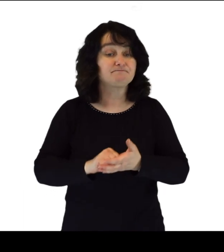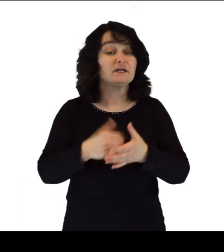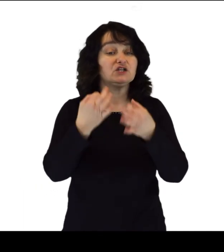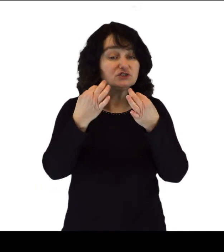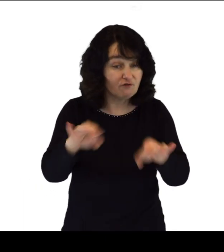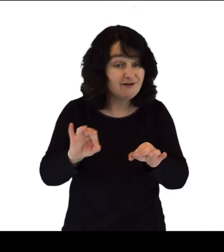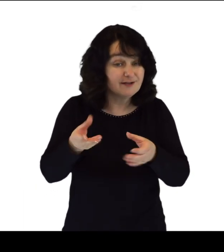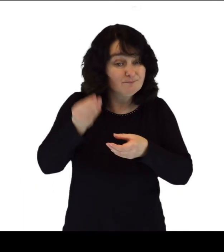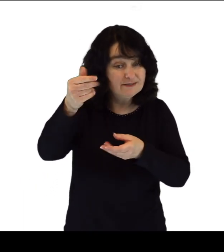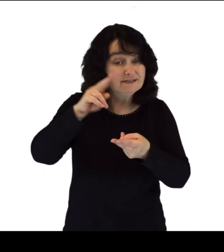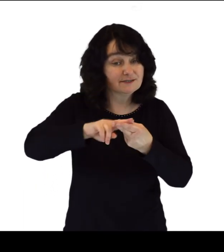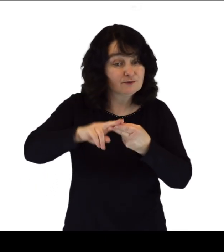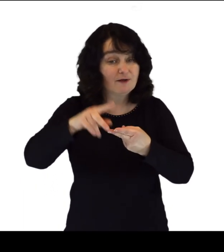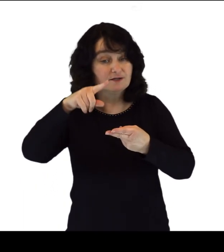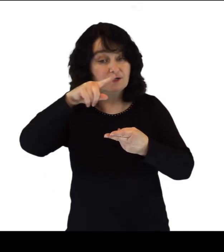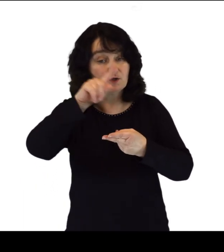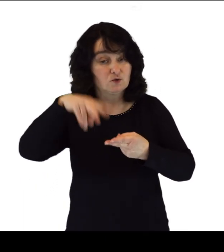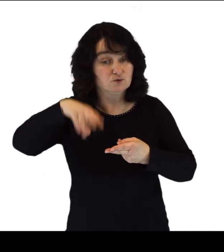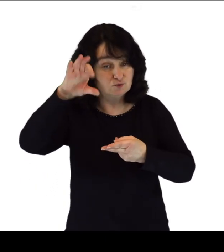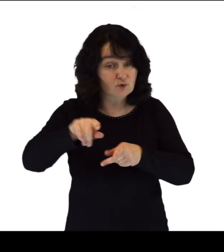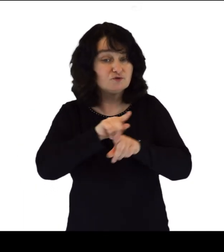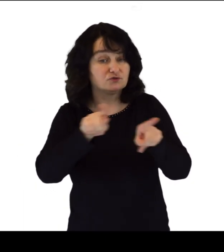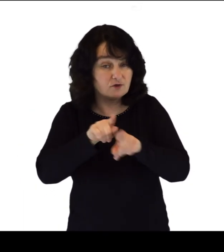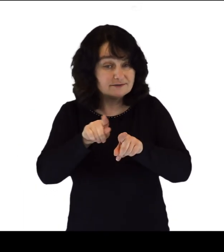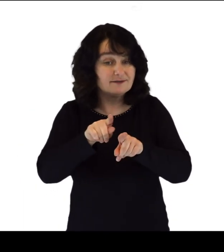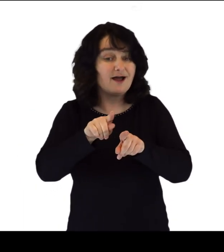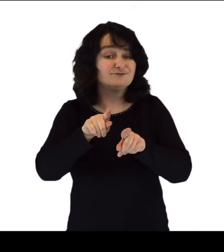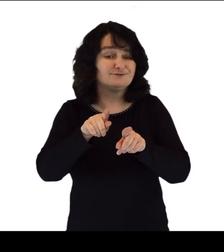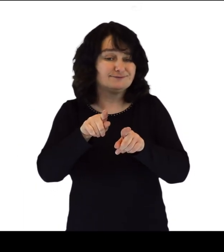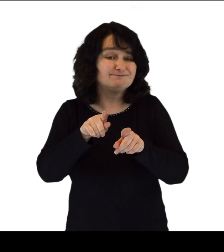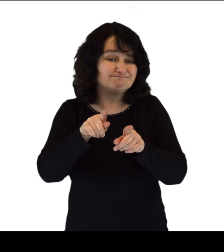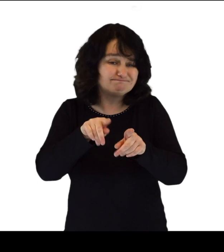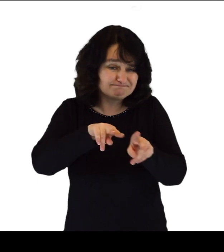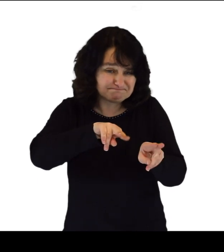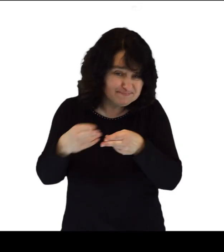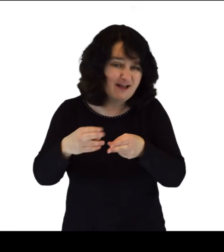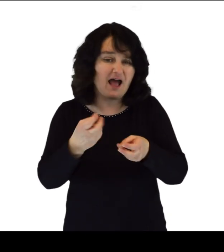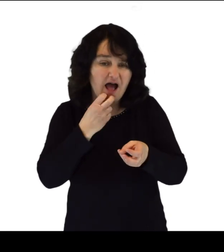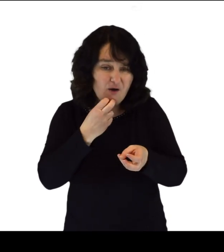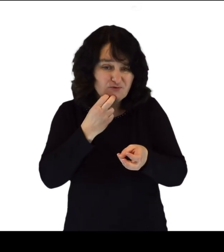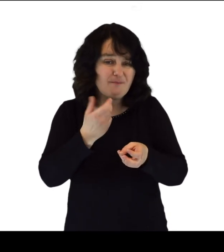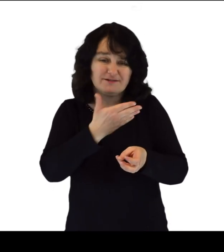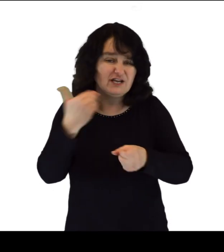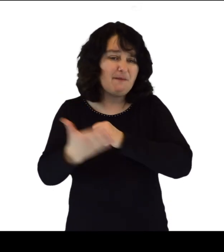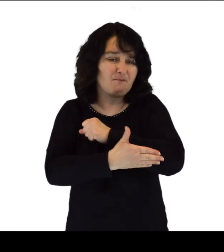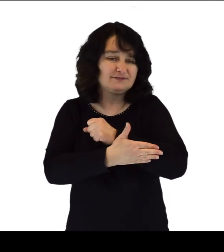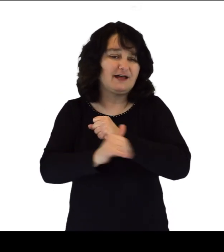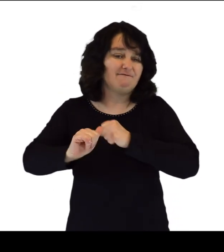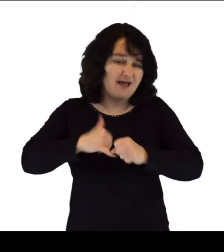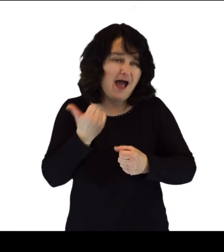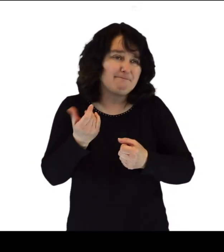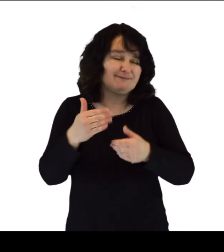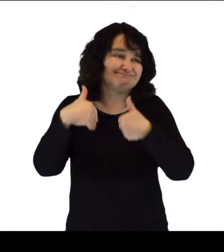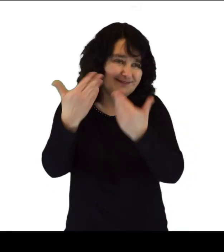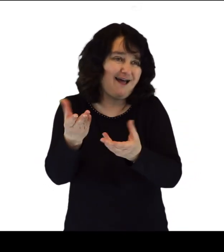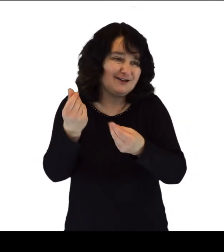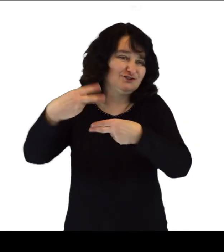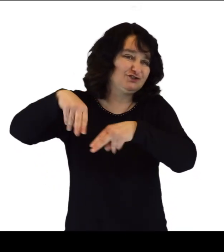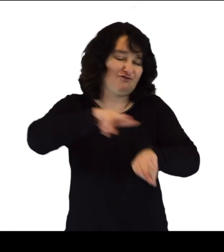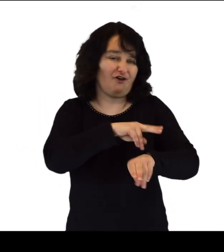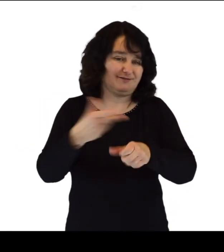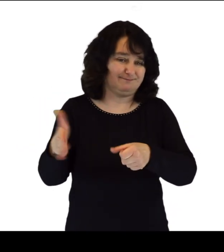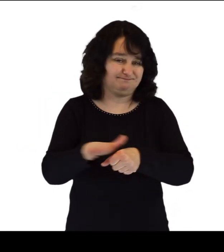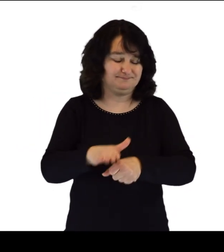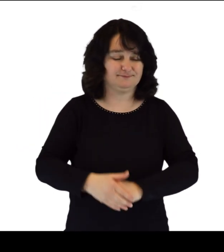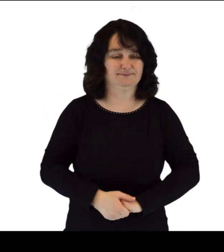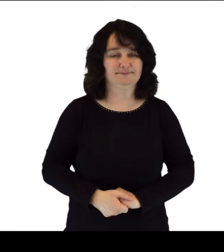Zwolnienie z opłacenia składek ZUS oznacza wówczas automatycznie, że nie ma podstawy do wypłacenia refundacji.